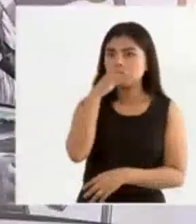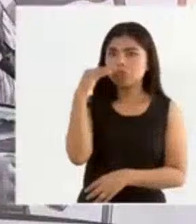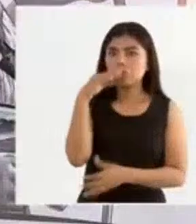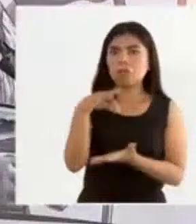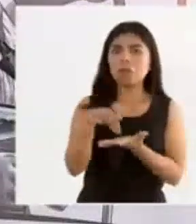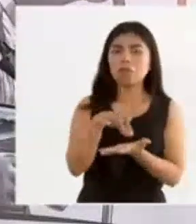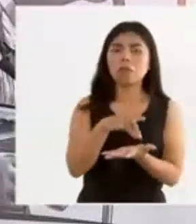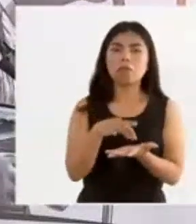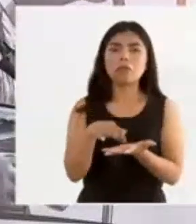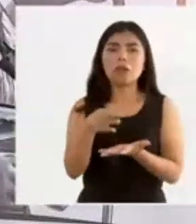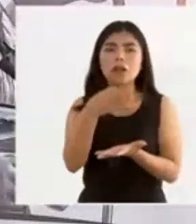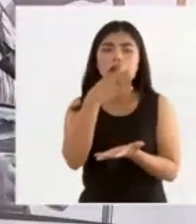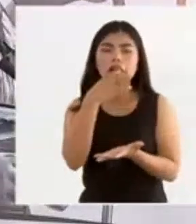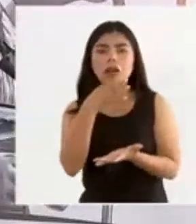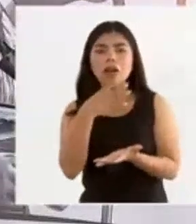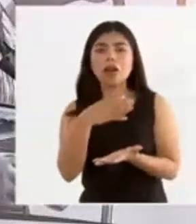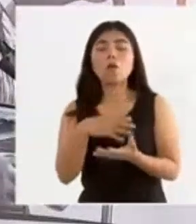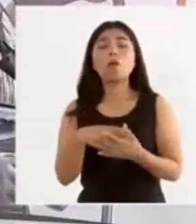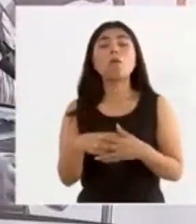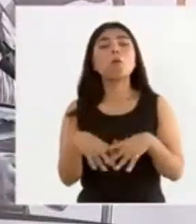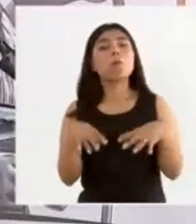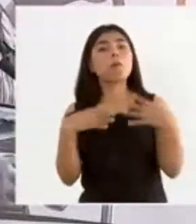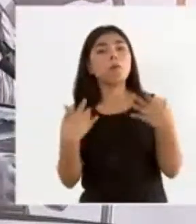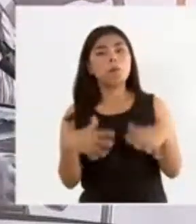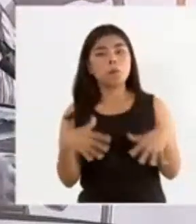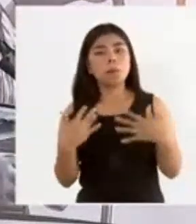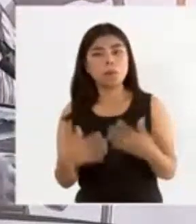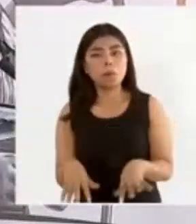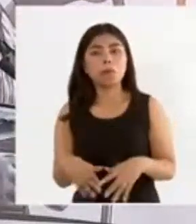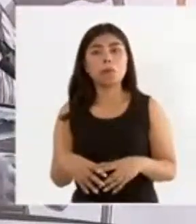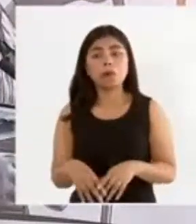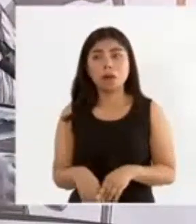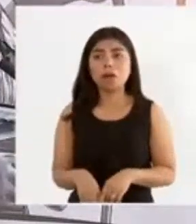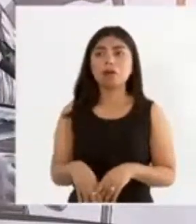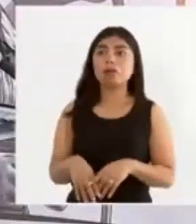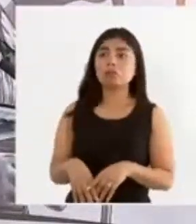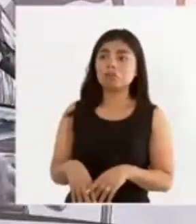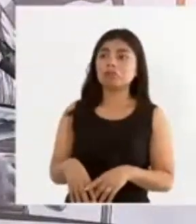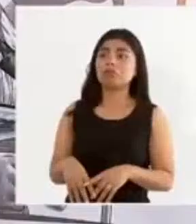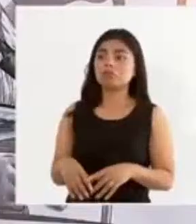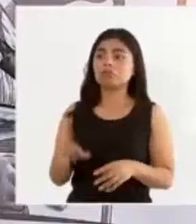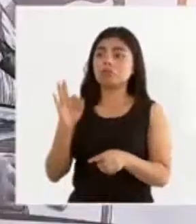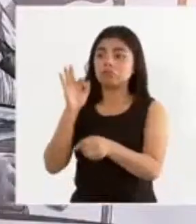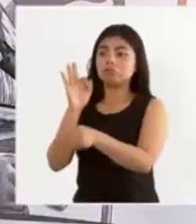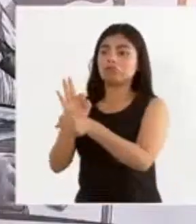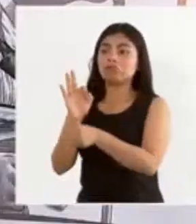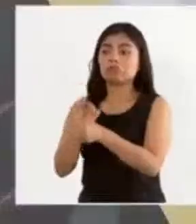que se tienen que estar dando cada determinado tiempo. Esas farmacias del bienestar este mismo